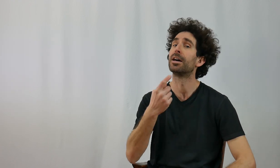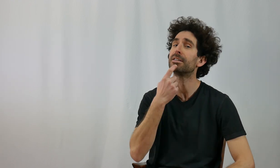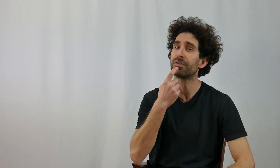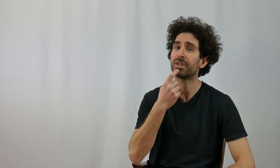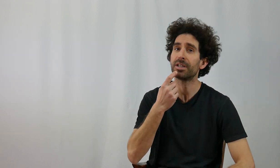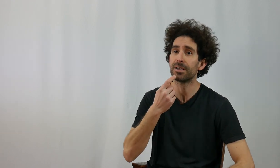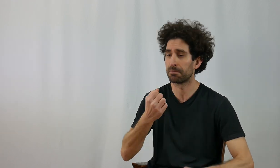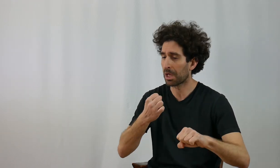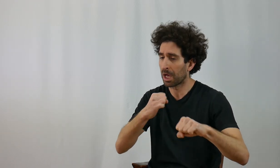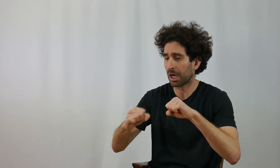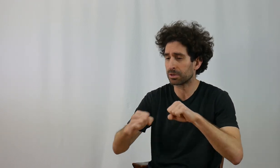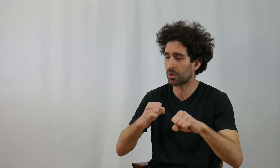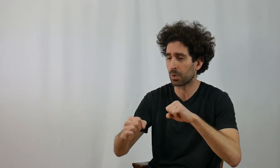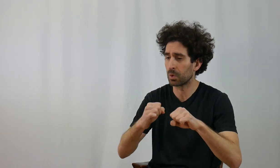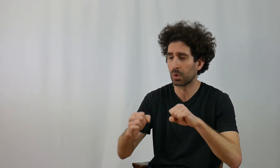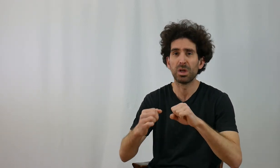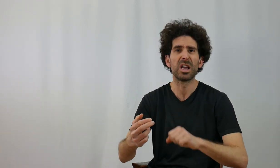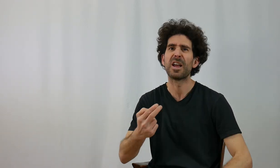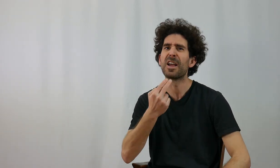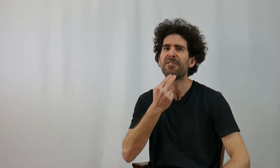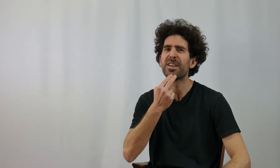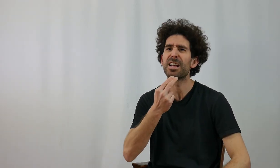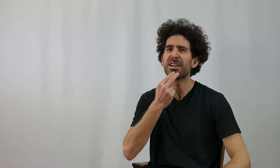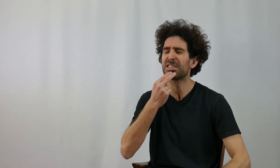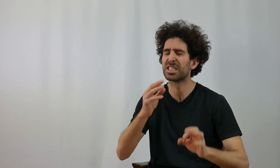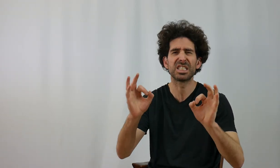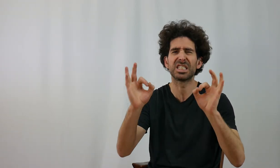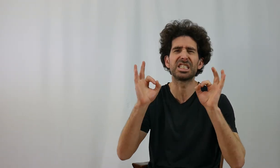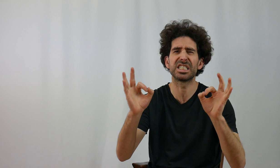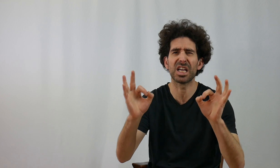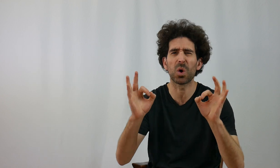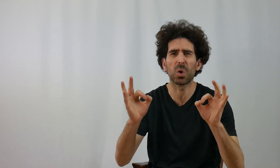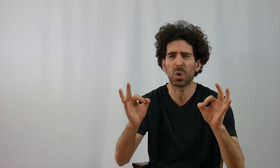Ça veut dire qu'une action est inefficace.